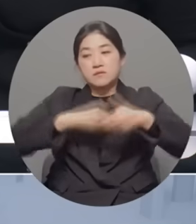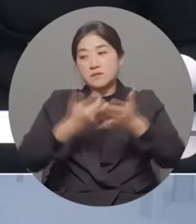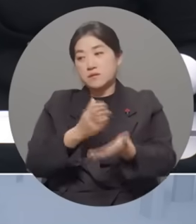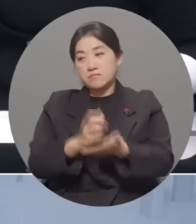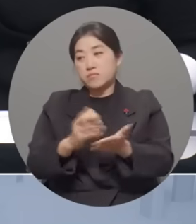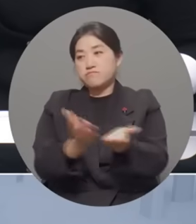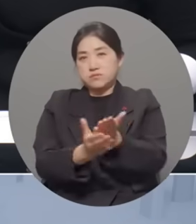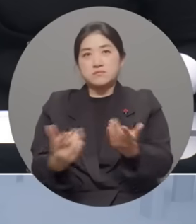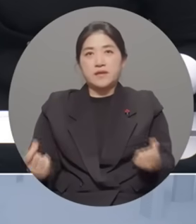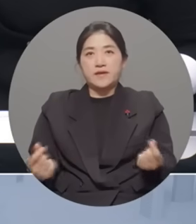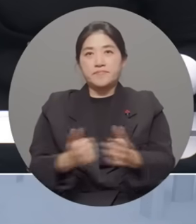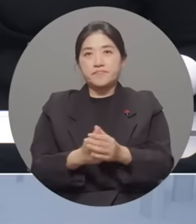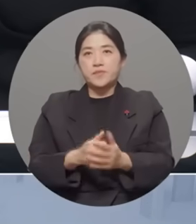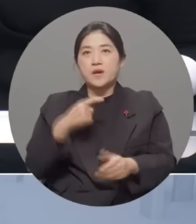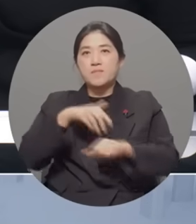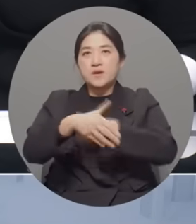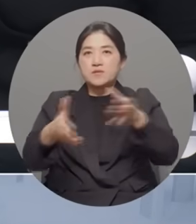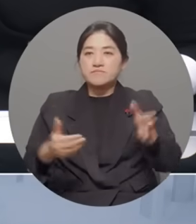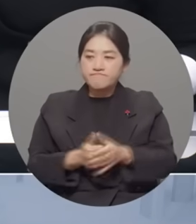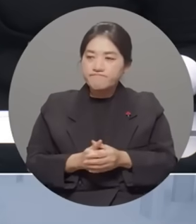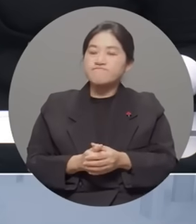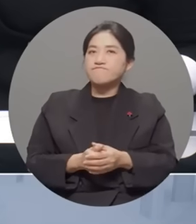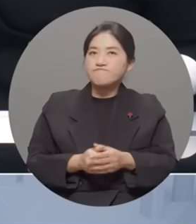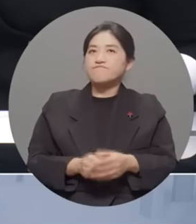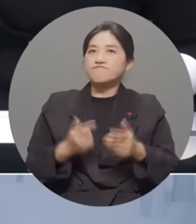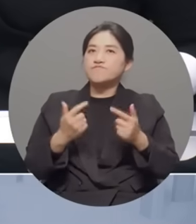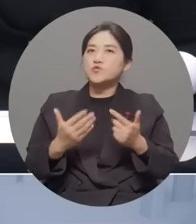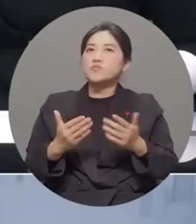정의당은 위법하지 않다는 입장이고요.